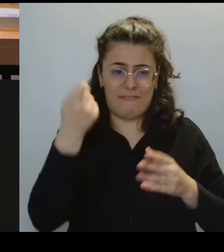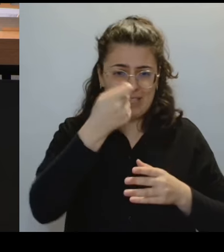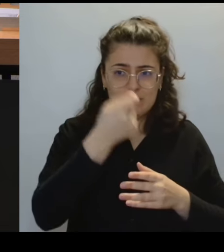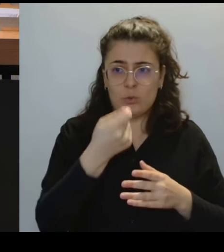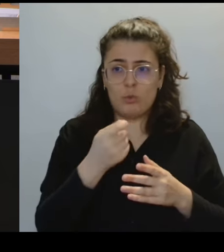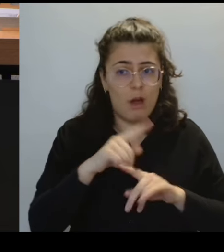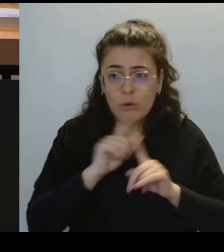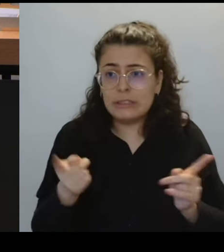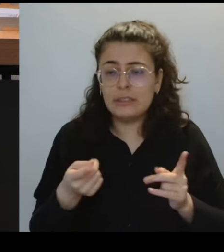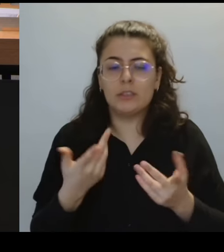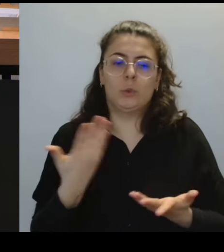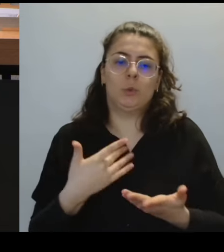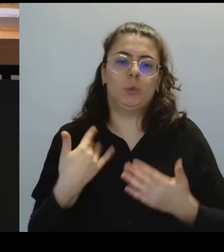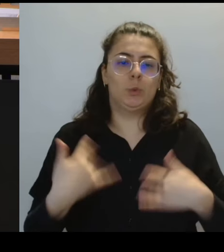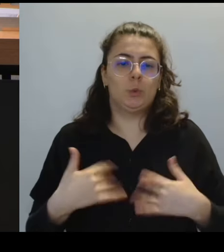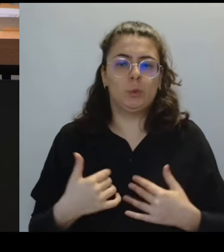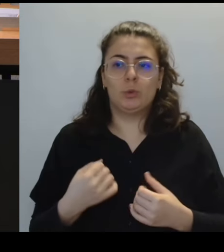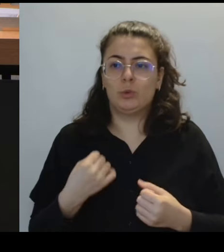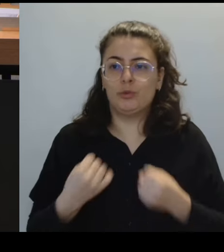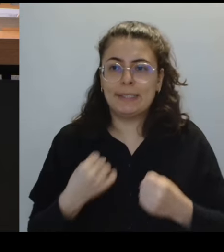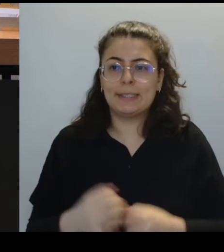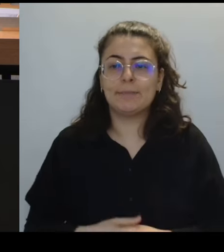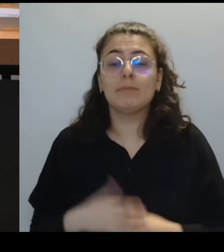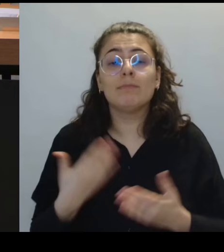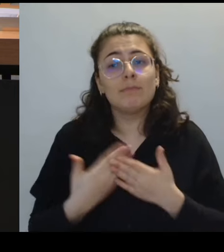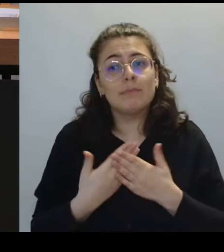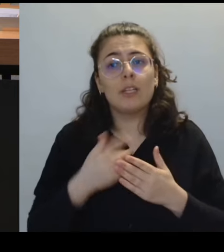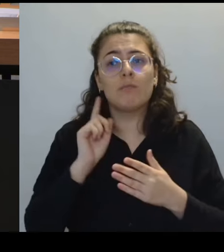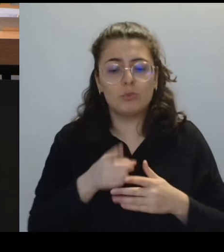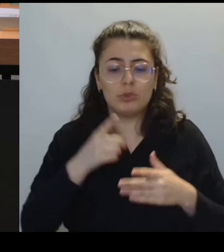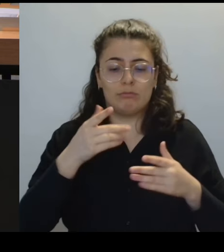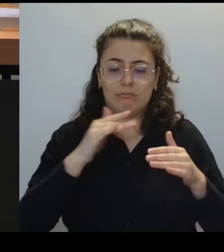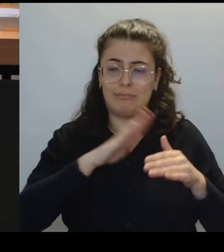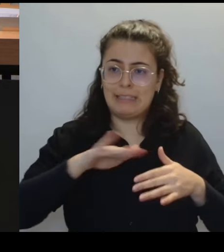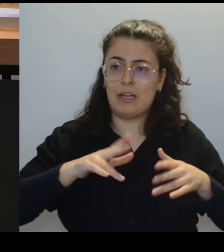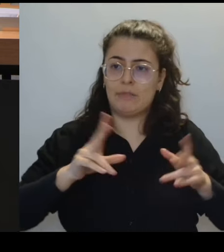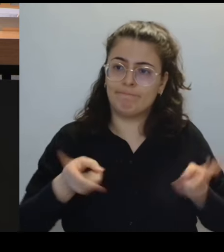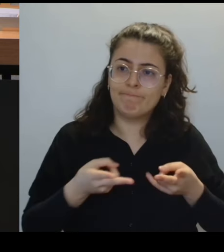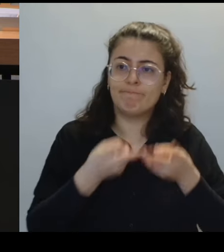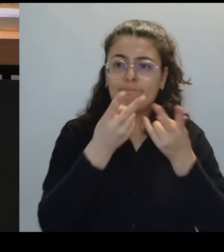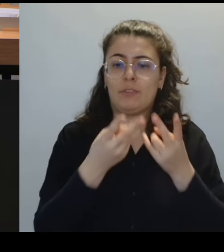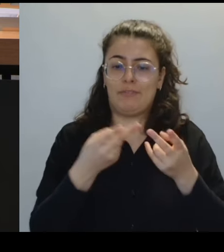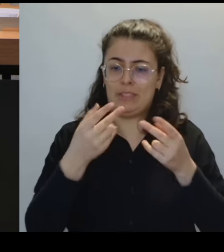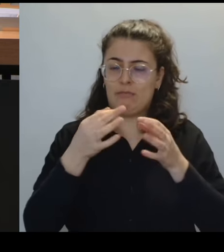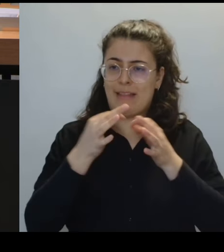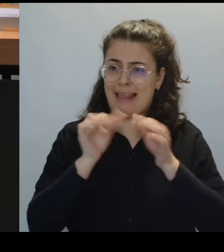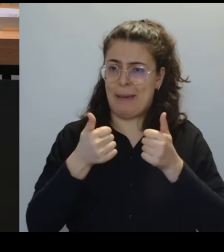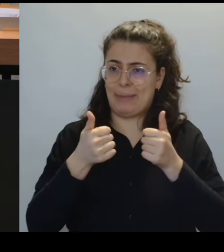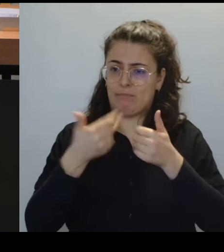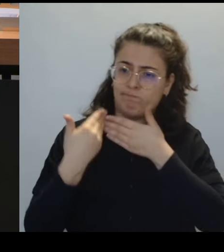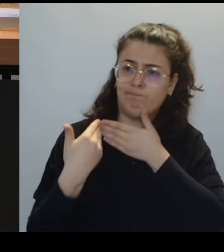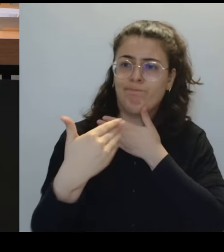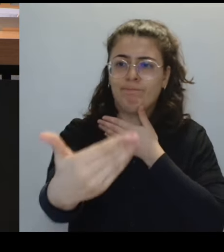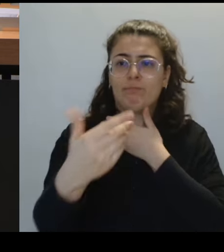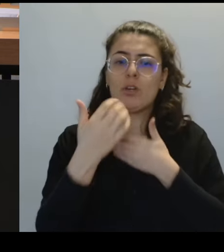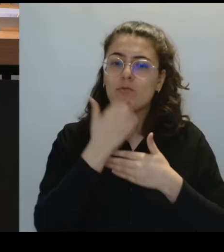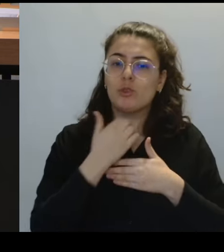damit der Grundstein dafür gelegt ist, dass sie ihr Leben lang so gesund wie möglich bleiben. Und wir wollen, dass dies für alle Kinder gilt, unabhängig